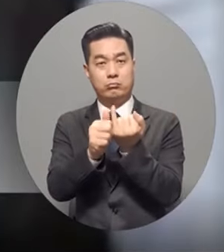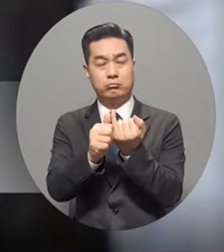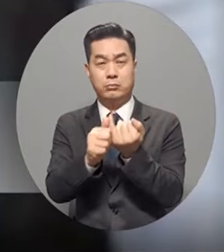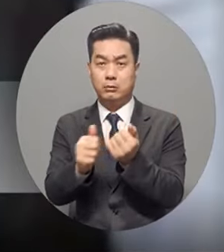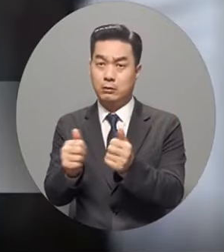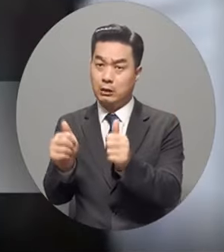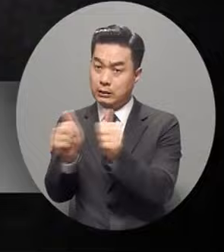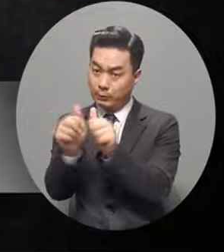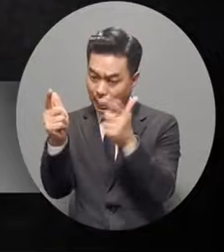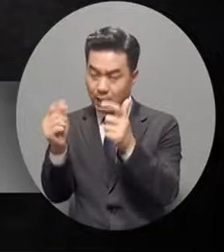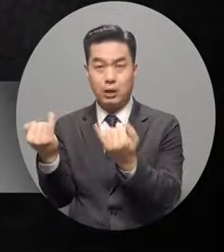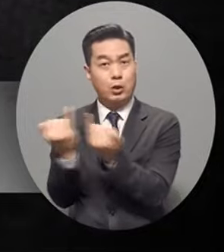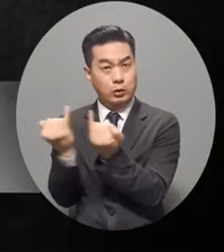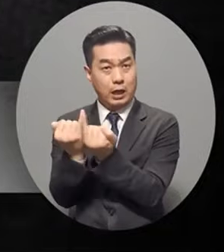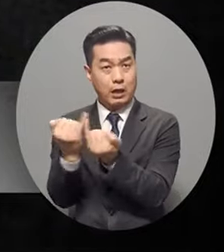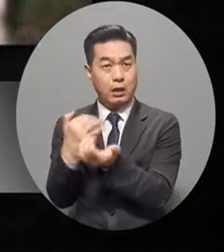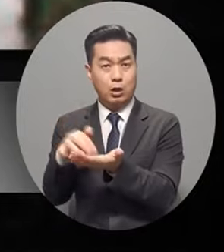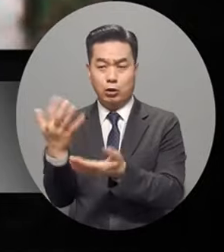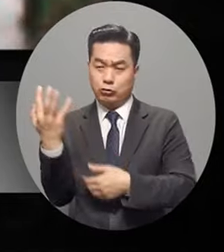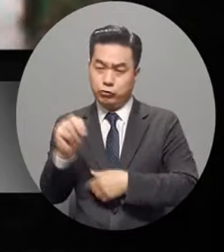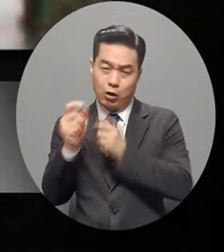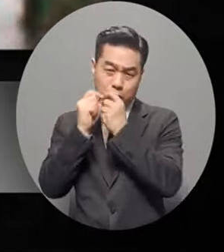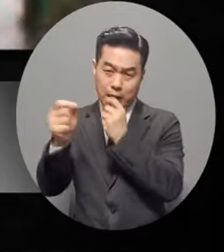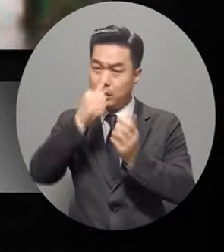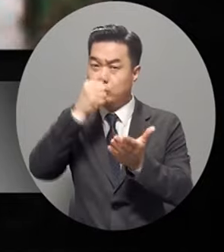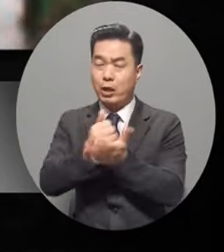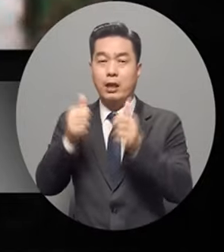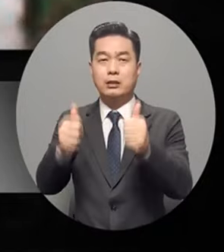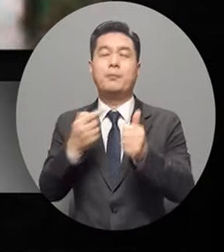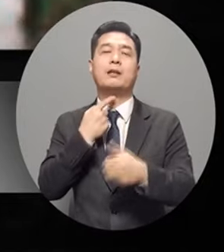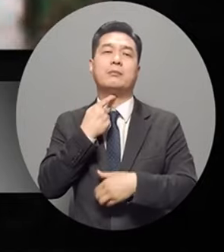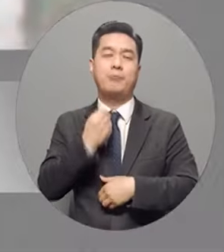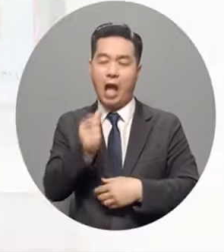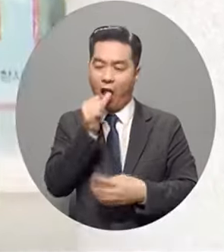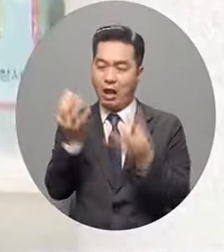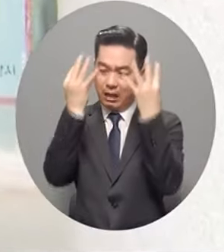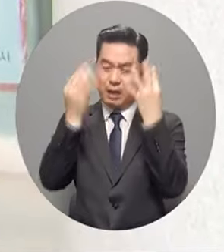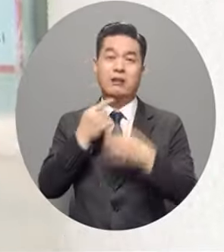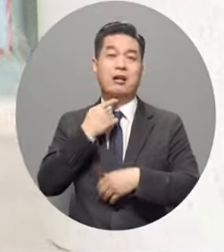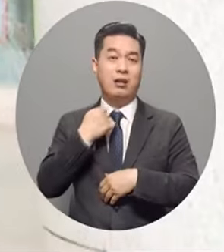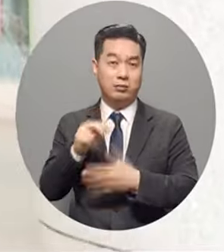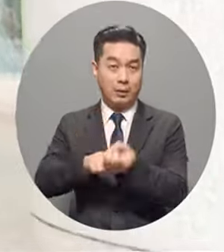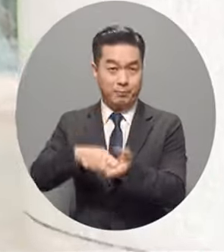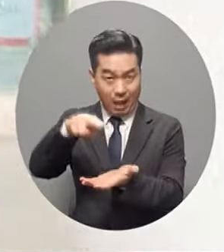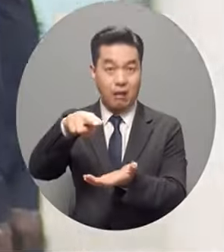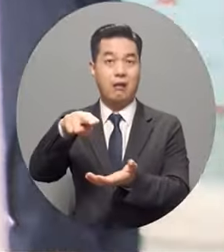(기자) 그런데 전 씨가 남성이 아닌 여성이고 이미 수억 원대 사기 혐의로